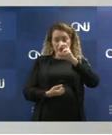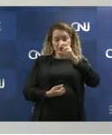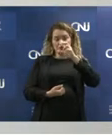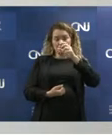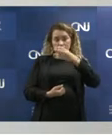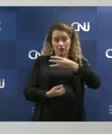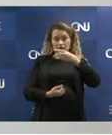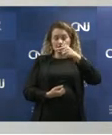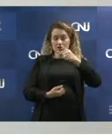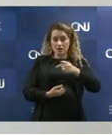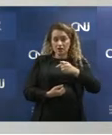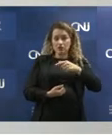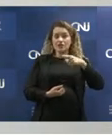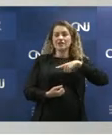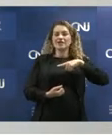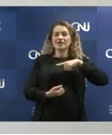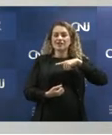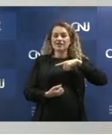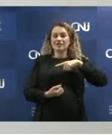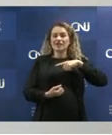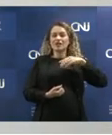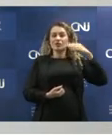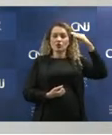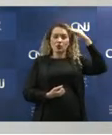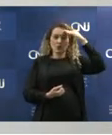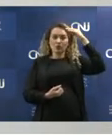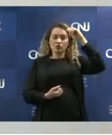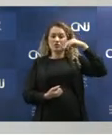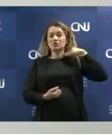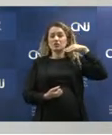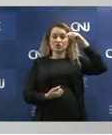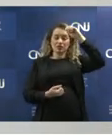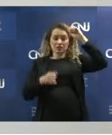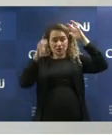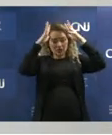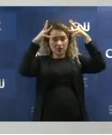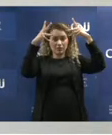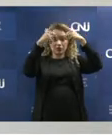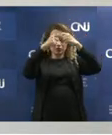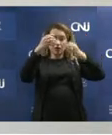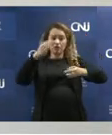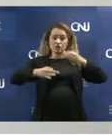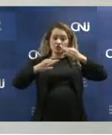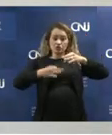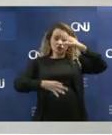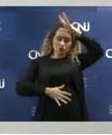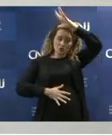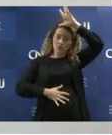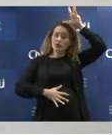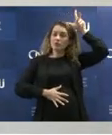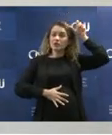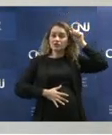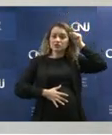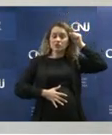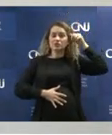que o Tribunal de Justiça do Estado do Amazonas tomou conhecimento desses fatos no dia 5 de junho de 2017,